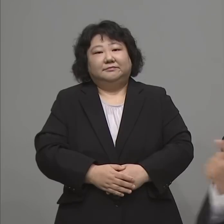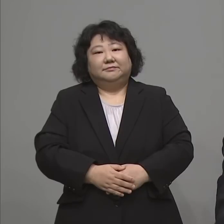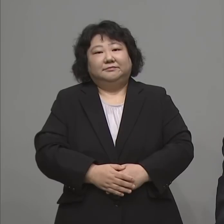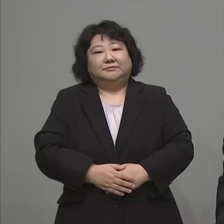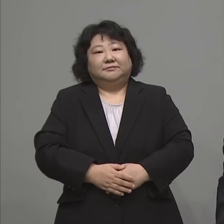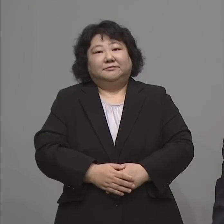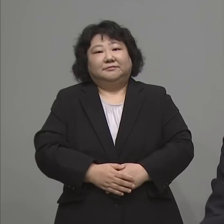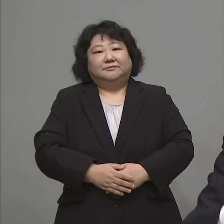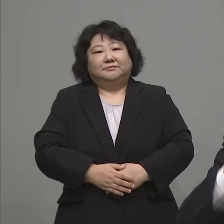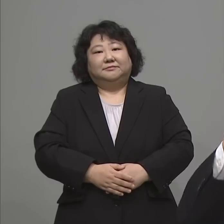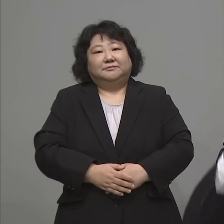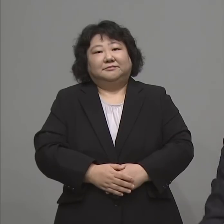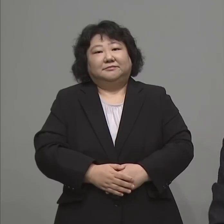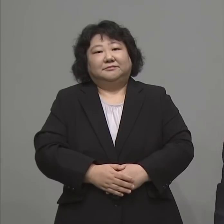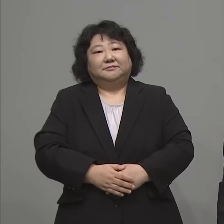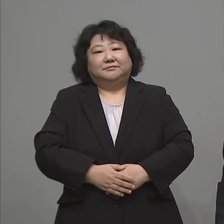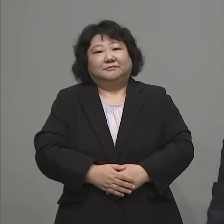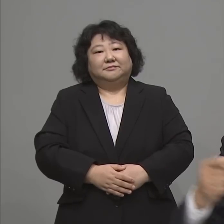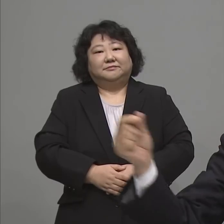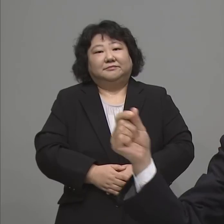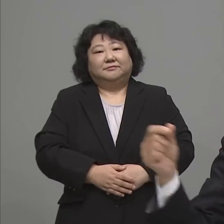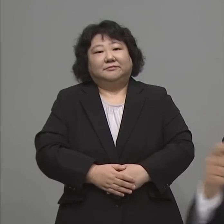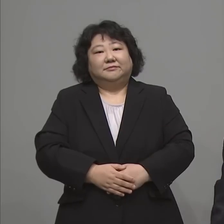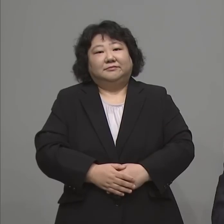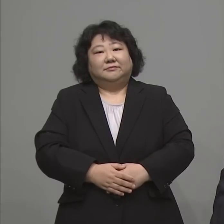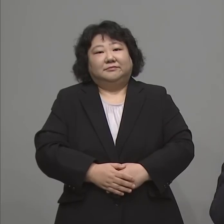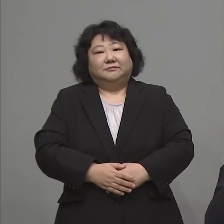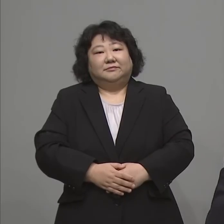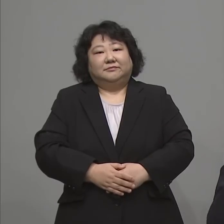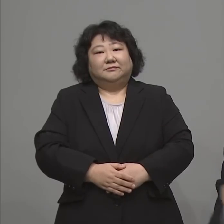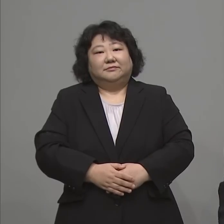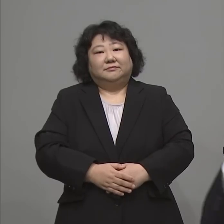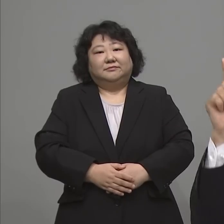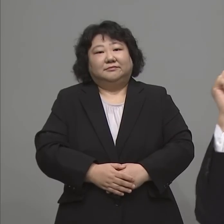一緒に 元気度 日本一 栃木県を